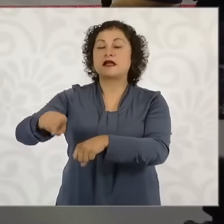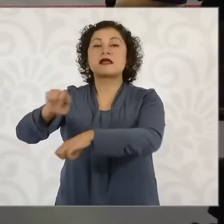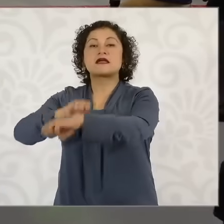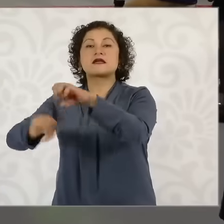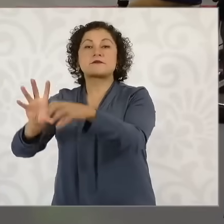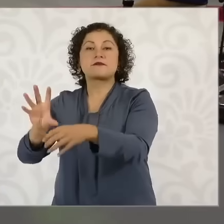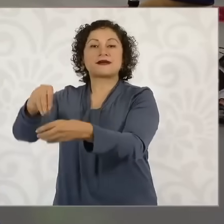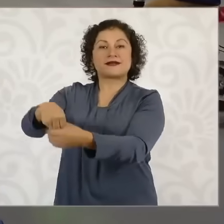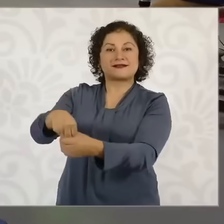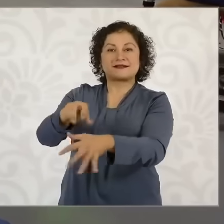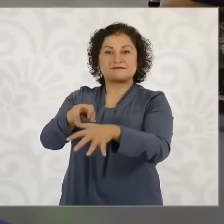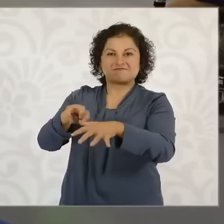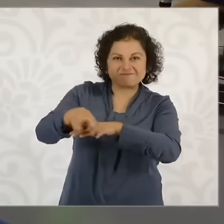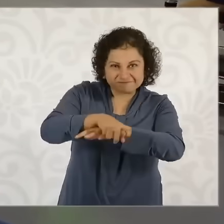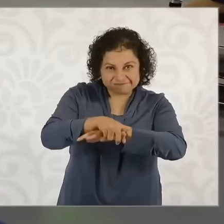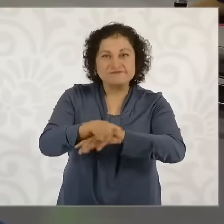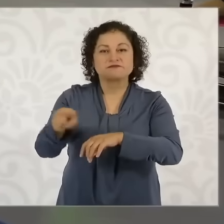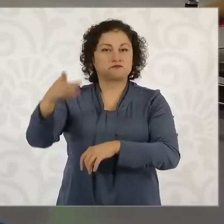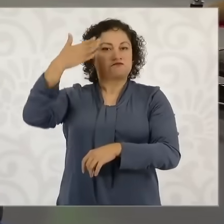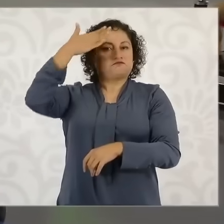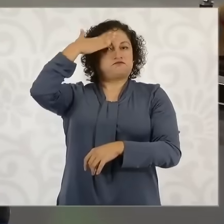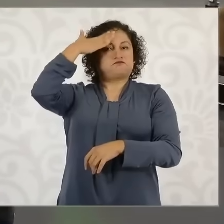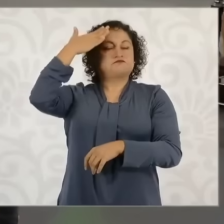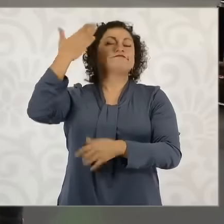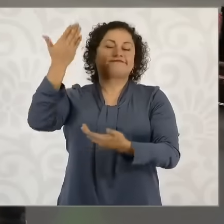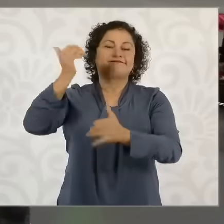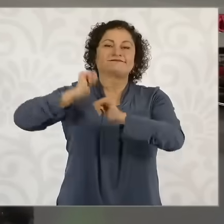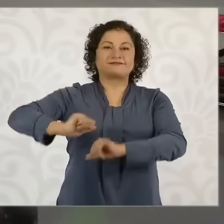nuestra cabeza de sectores, la Secretaría de la Defensa Nacional. Voy a empezar platicándoles